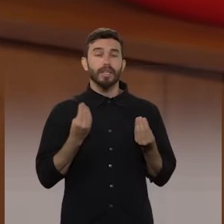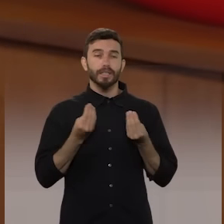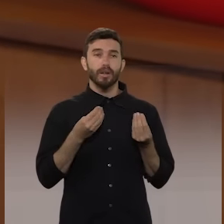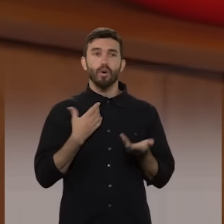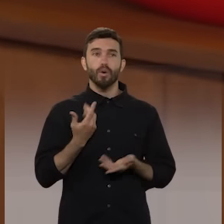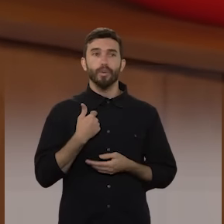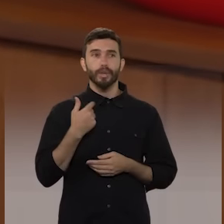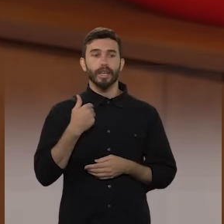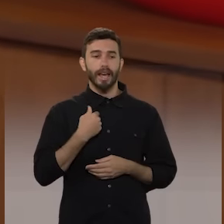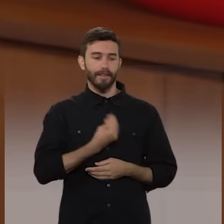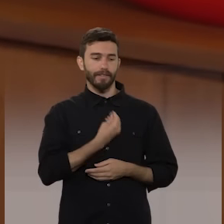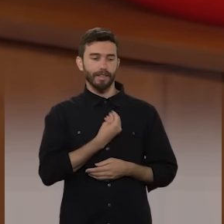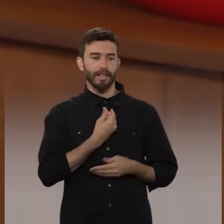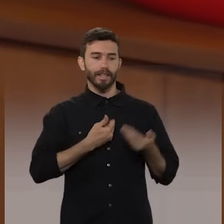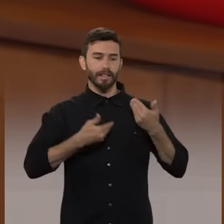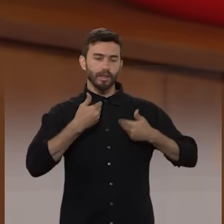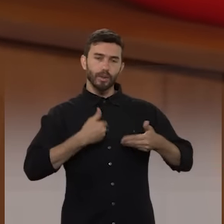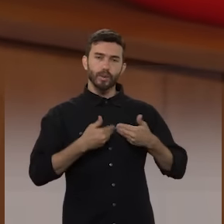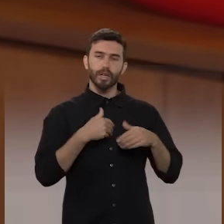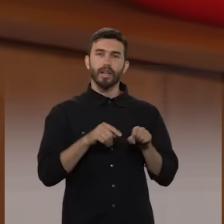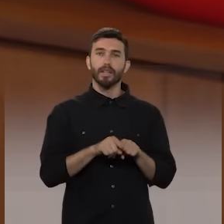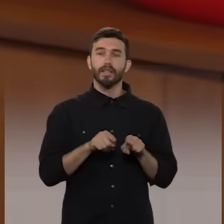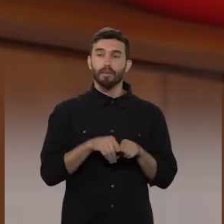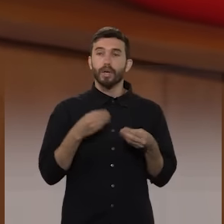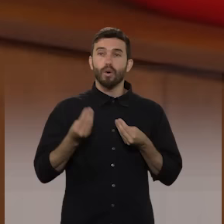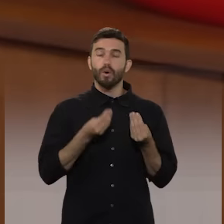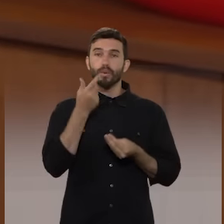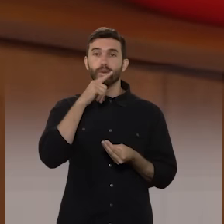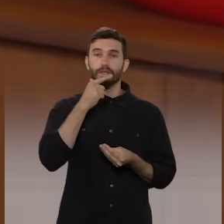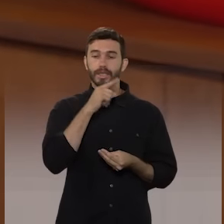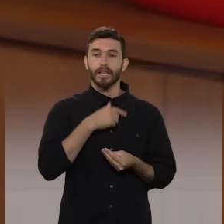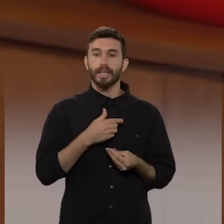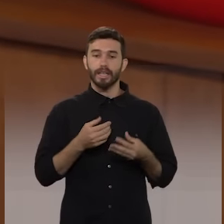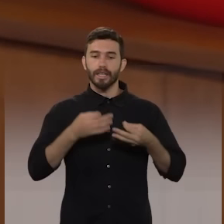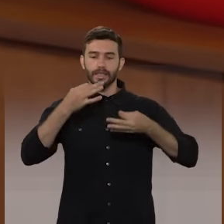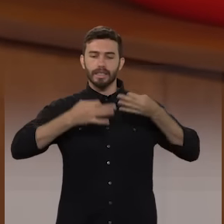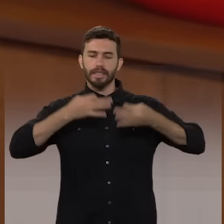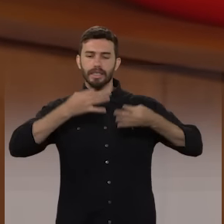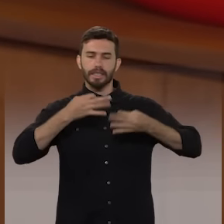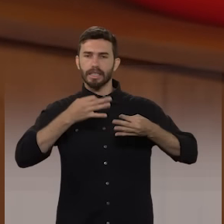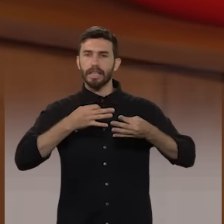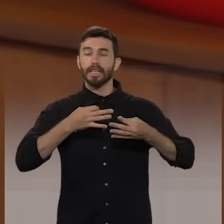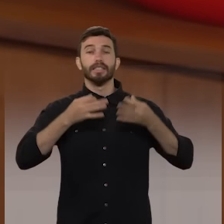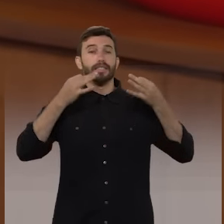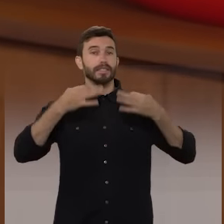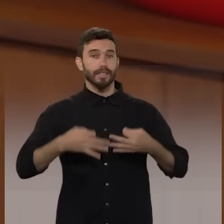um mundo melhor, um mundo sem desigualdade, um mundo sem preconceitos, um mundo em que a